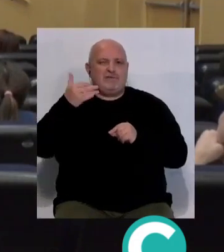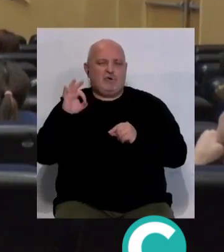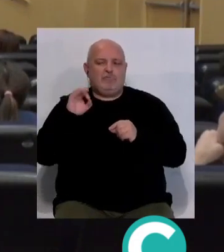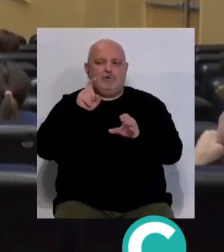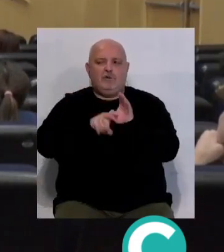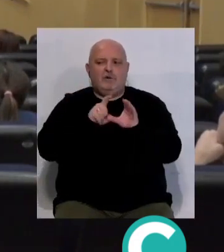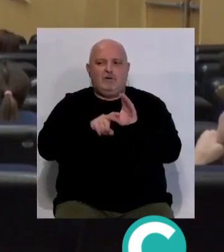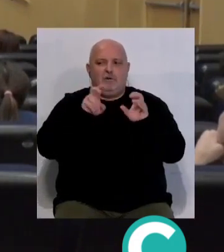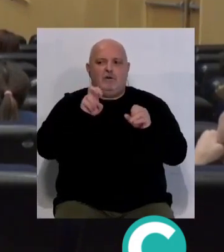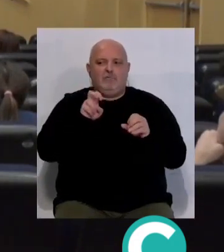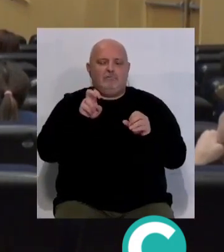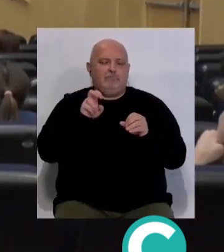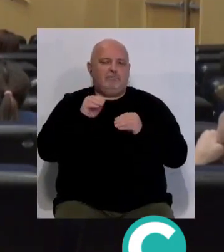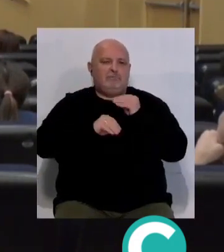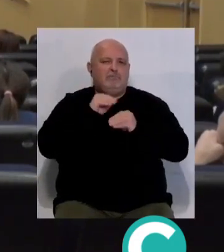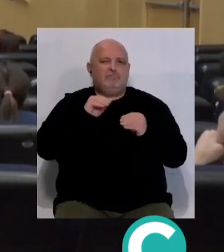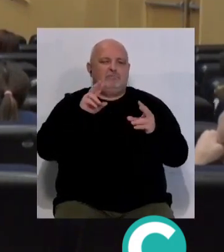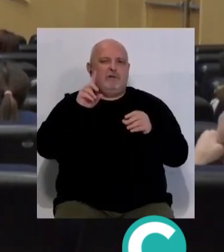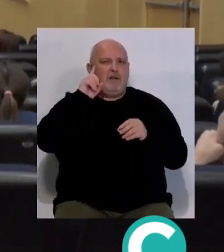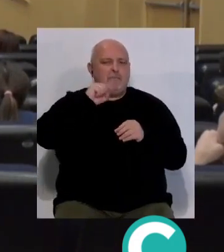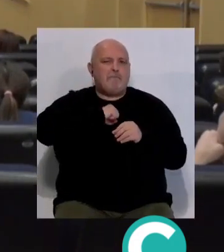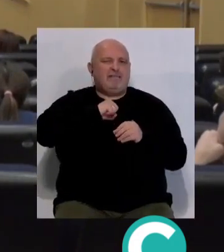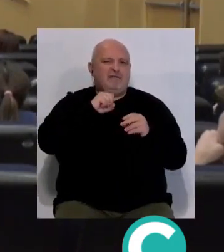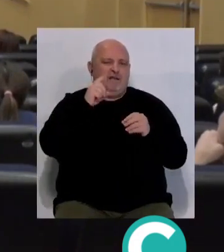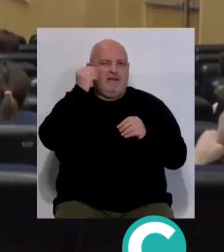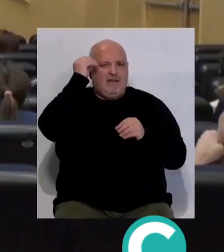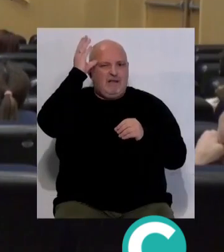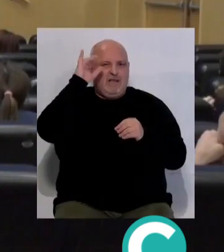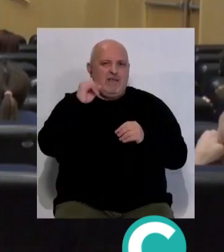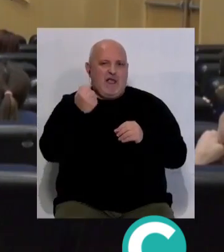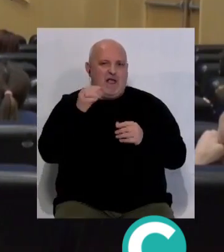participado en esta cita en la que se abordó el impacto de la Inteligencia artificial en nuestros